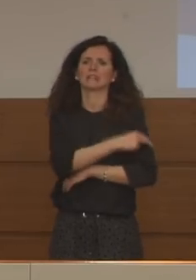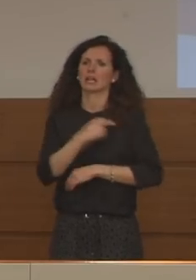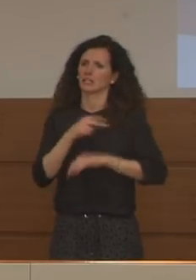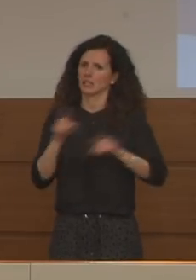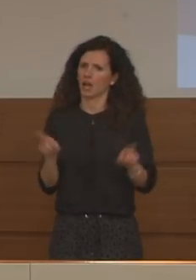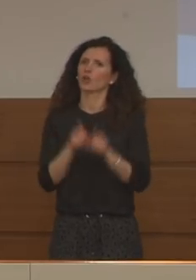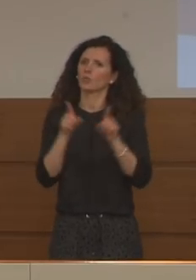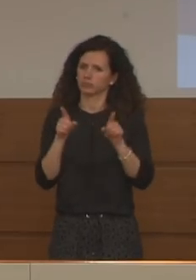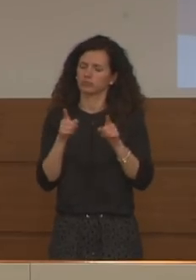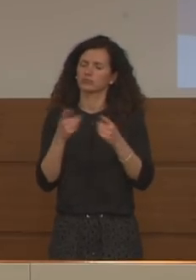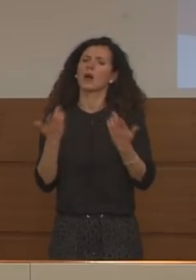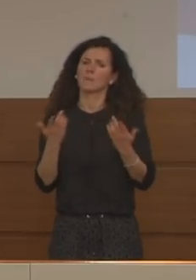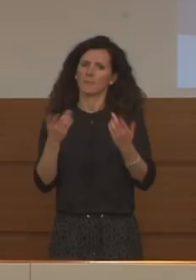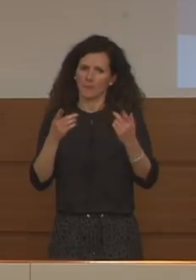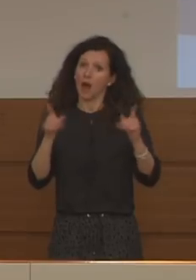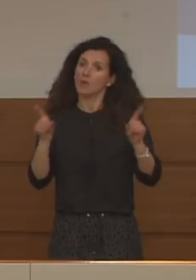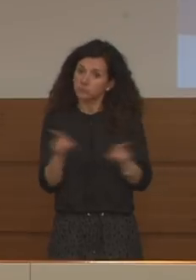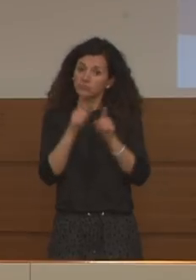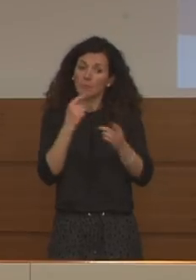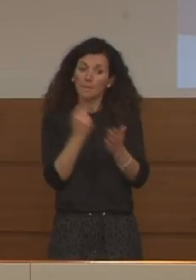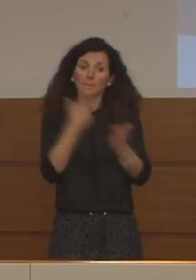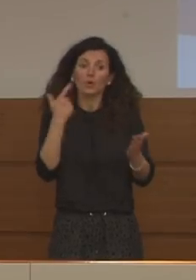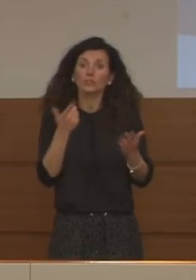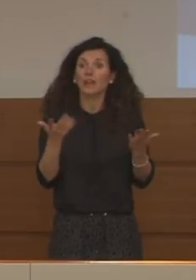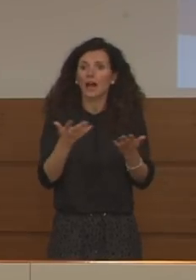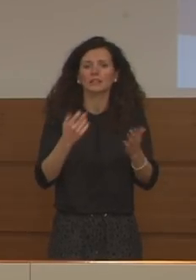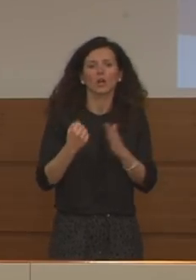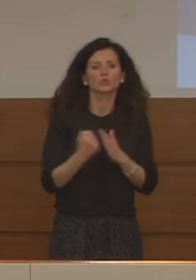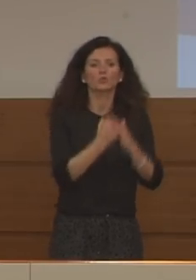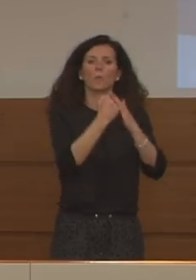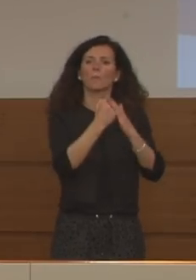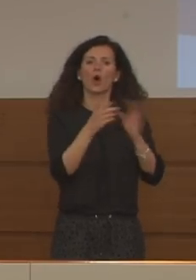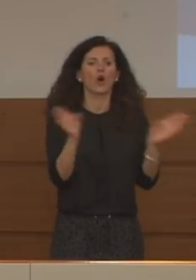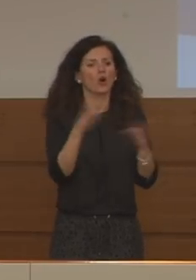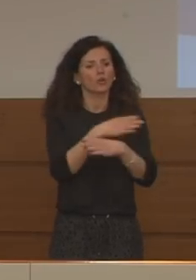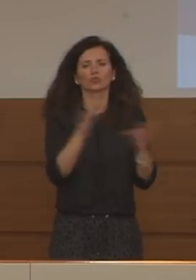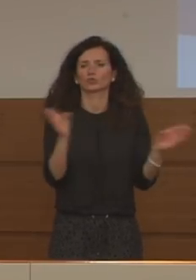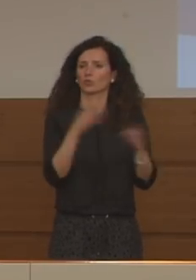anche tutto quello che è il supporto. Comunque stiamo vivendo una fase